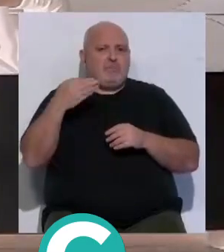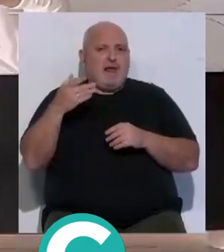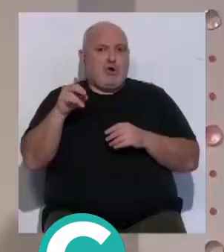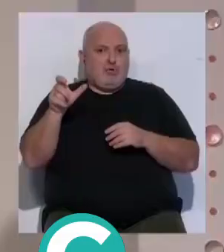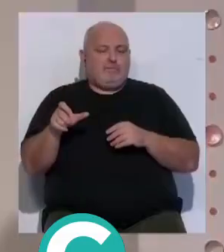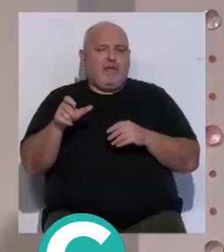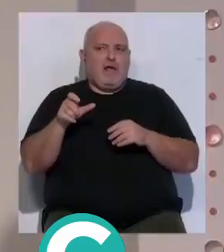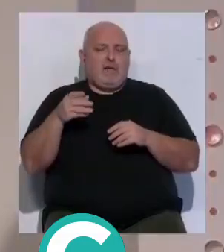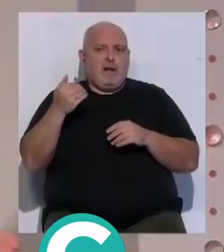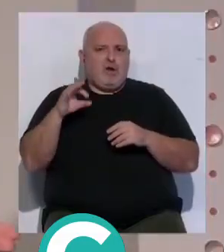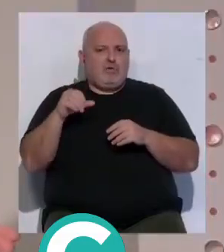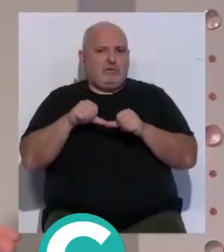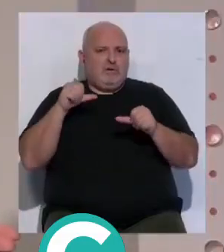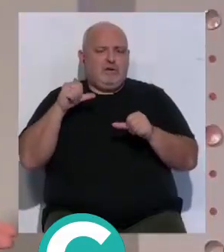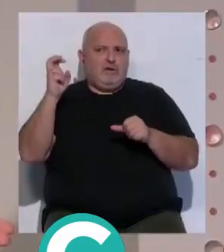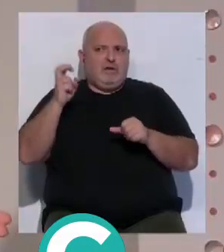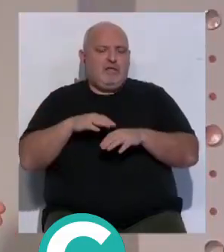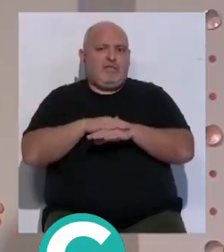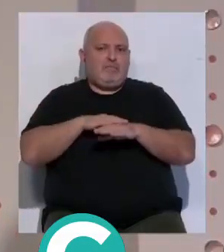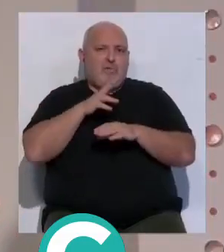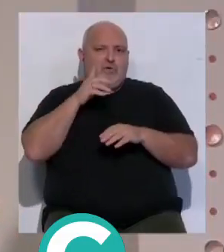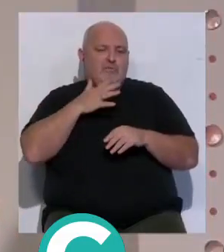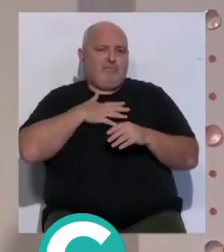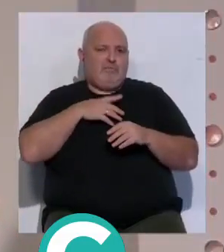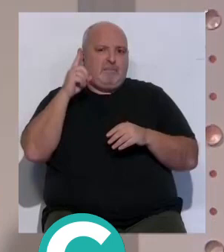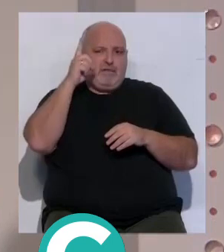que Antonio blanco recordemos que llegan calidad de cedido por parte del Real Madrid Castilla